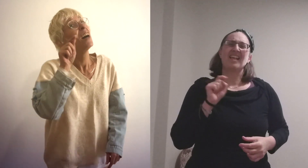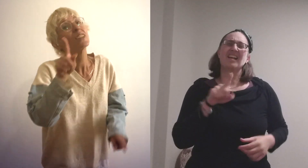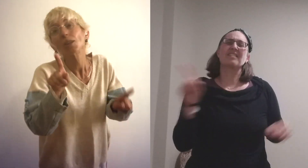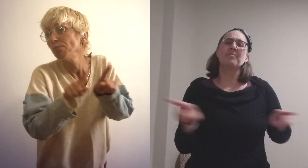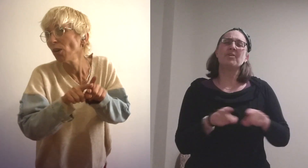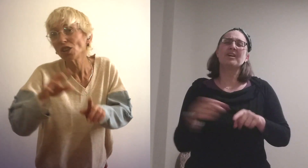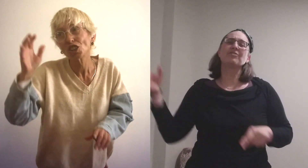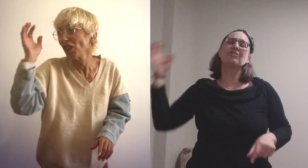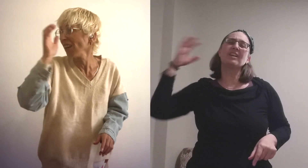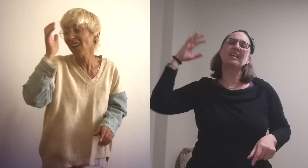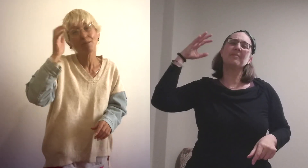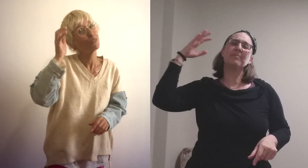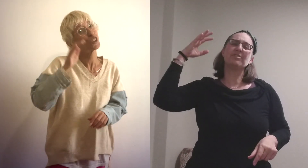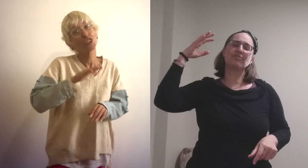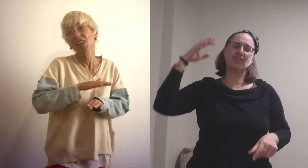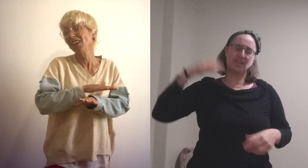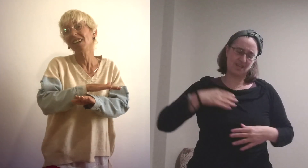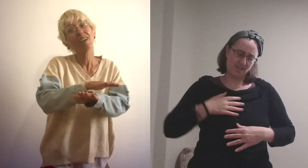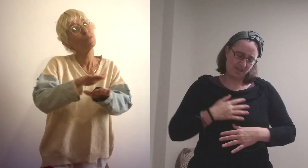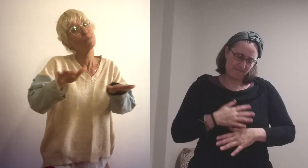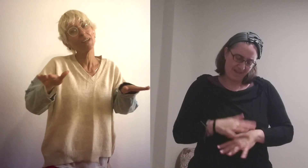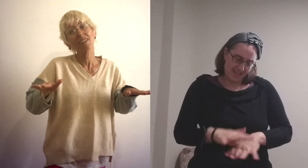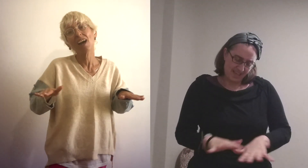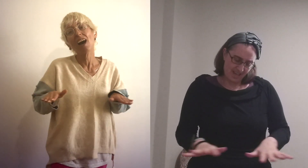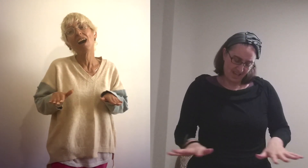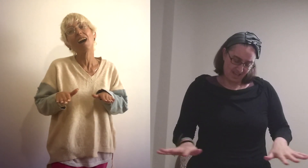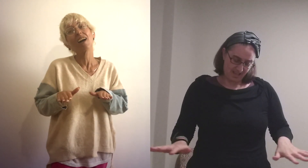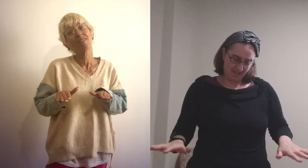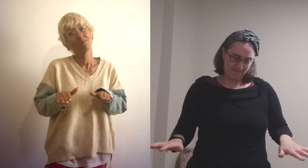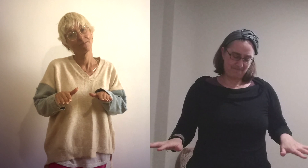את כמו השמש שבים